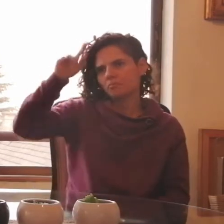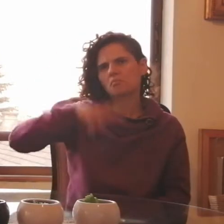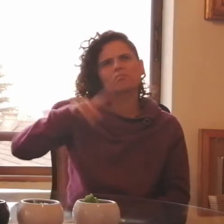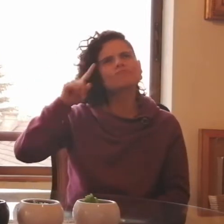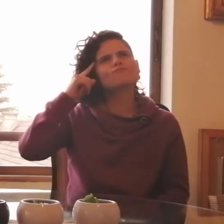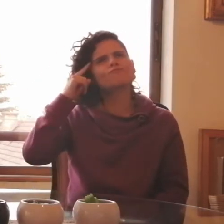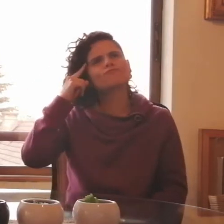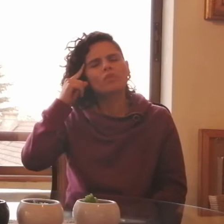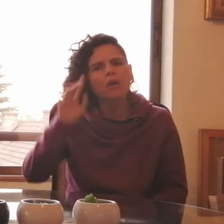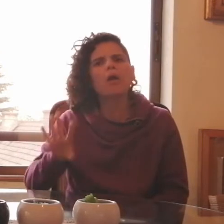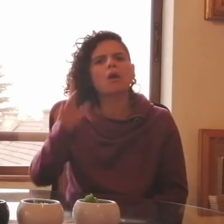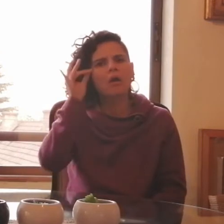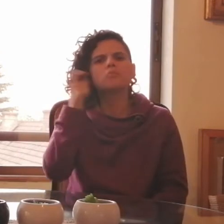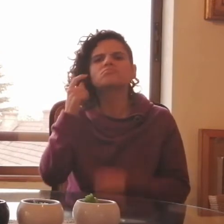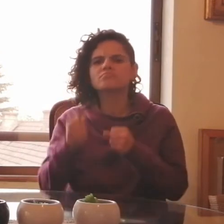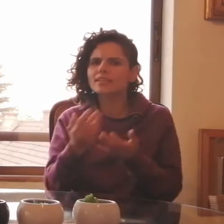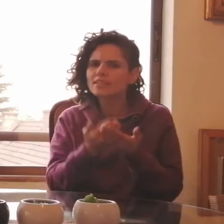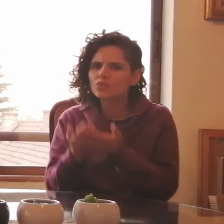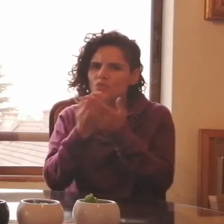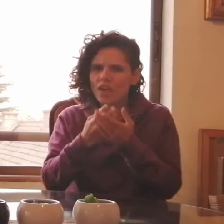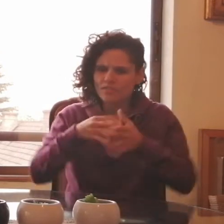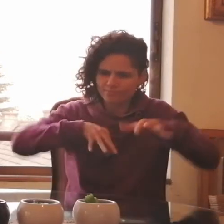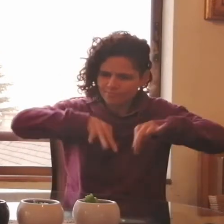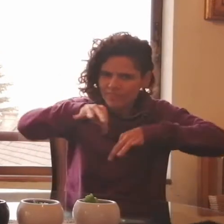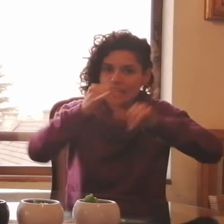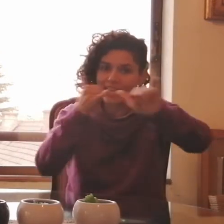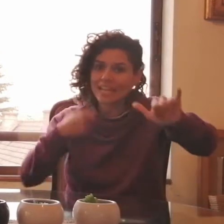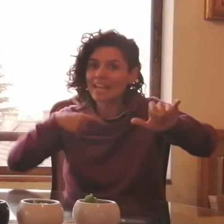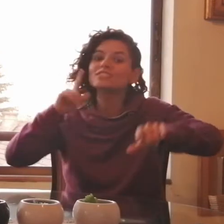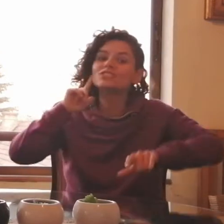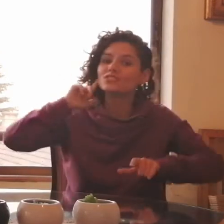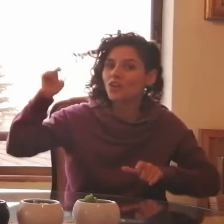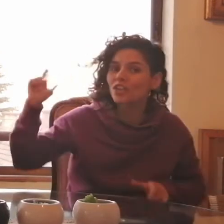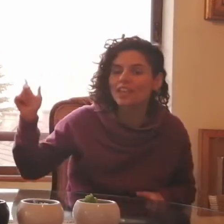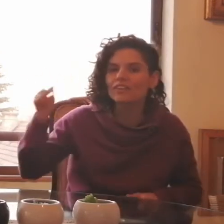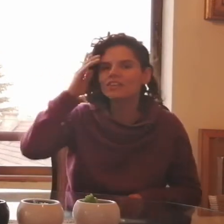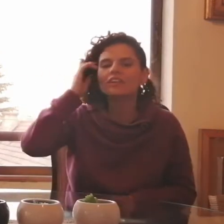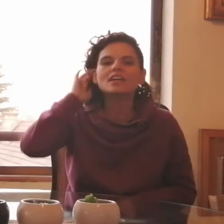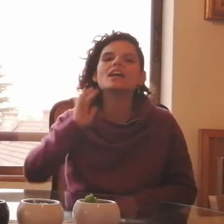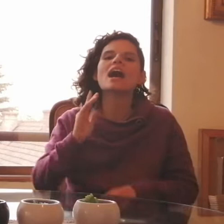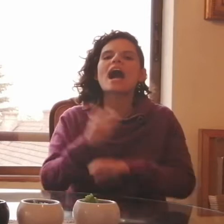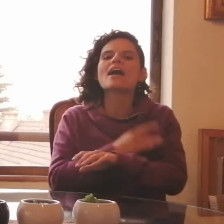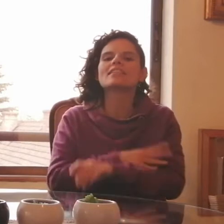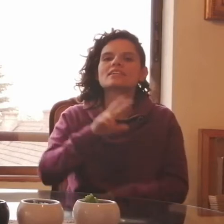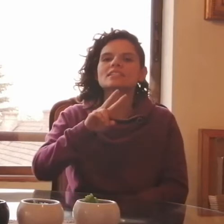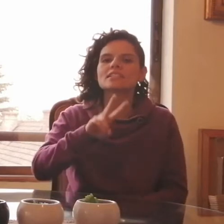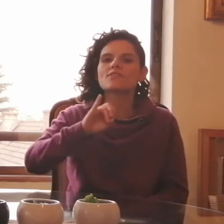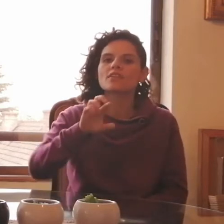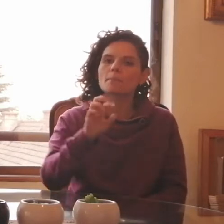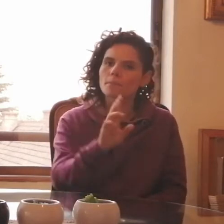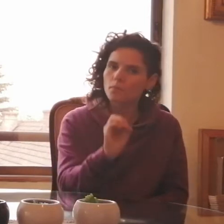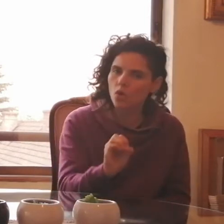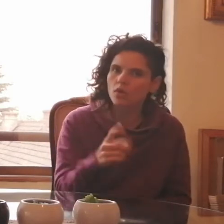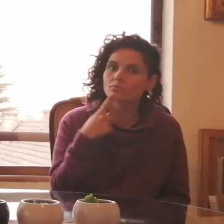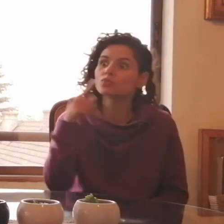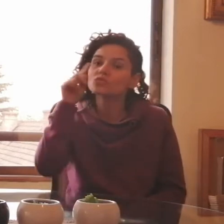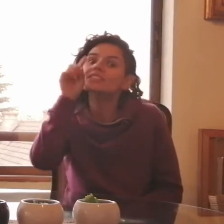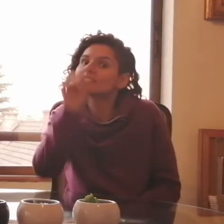Ingeniería en Sonido en el exVipro que ahora es Inacap. La jefa no solo es ingeniera